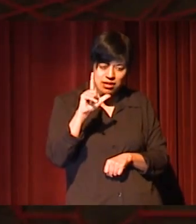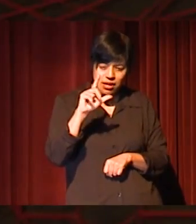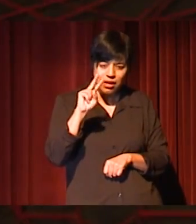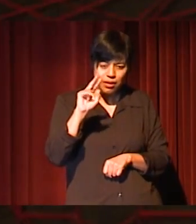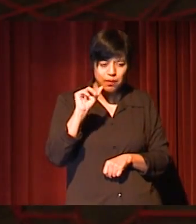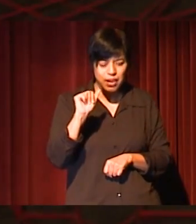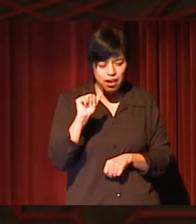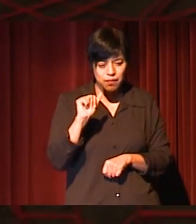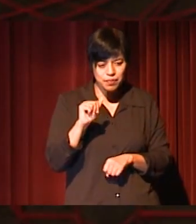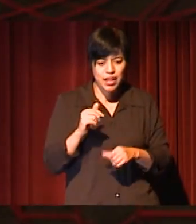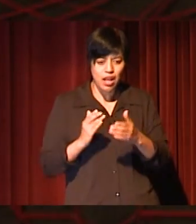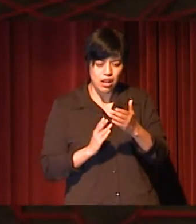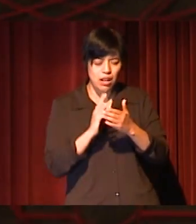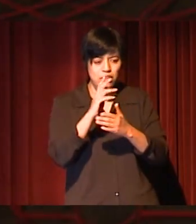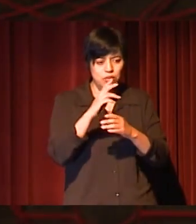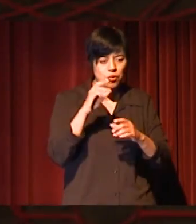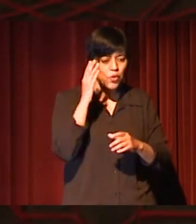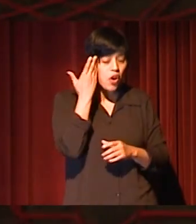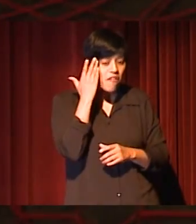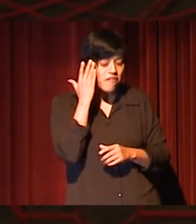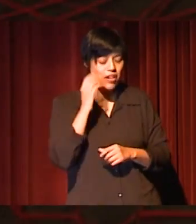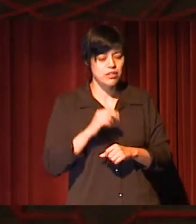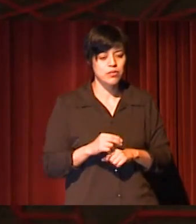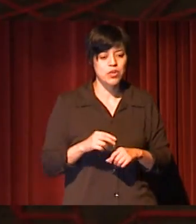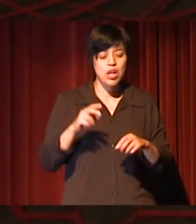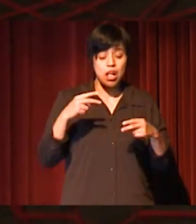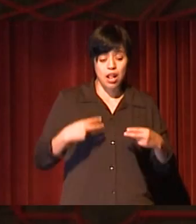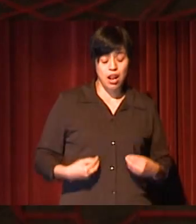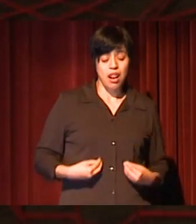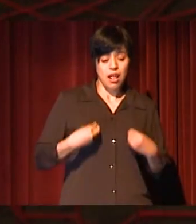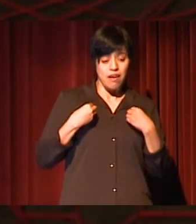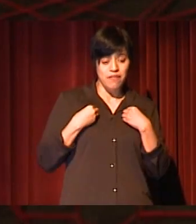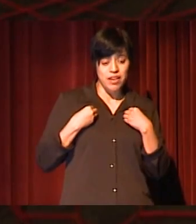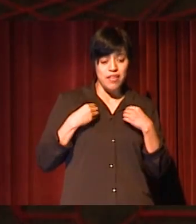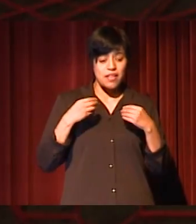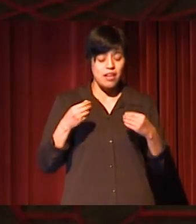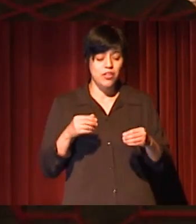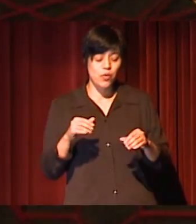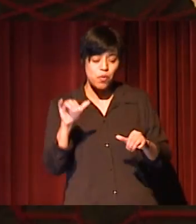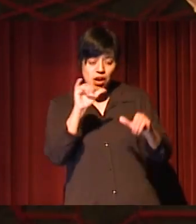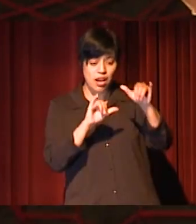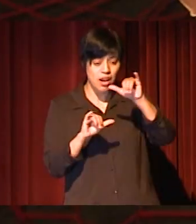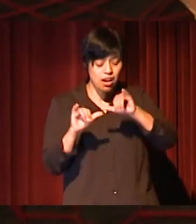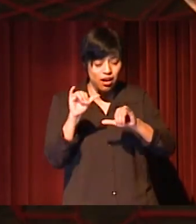subió esta foto a Facebook y la tituló: "La vida de una ingeniera química ha cambiado,